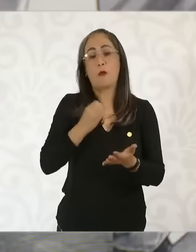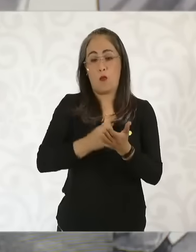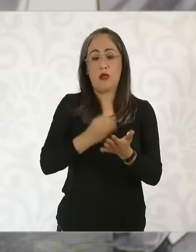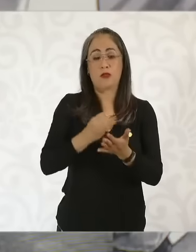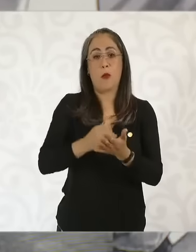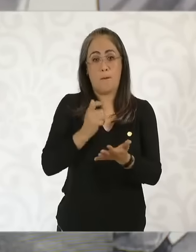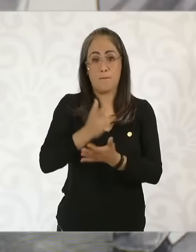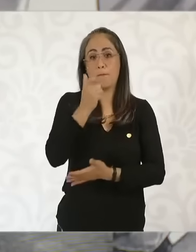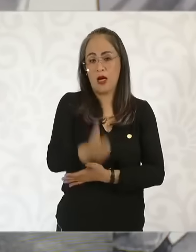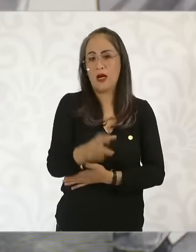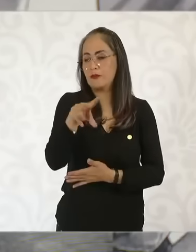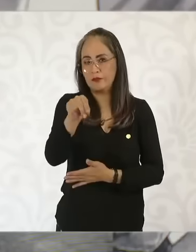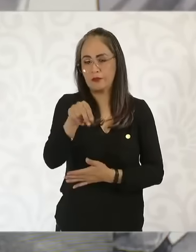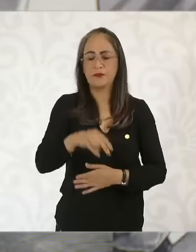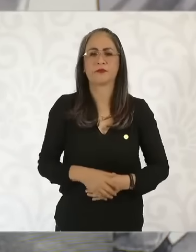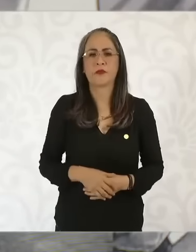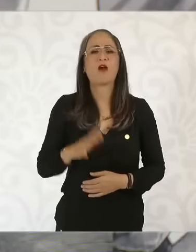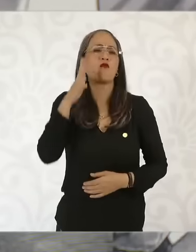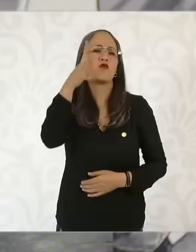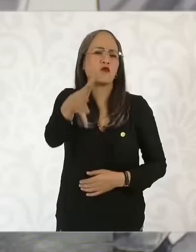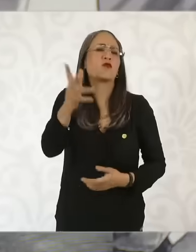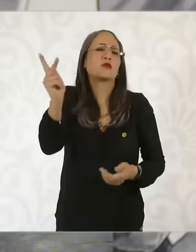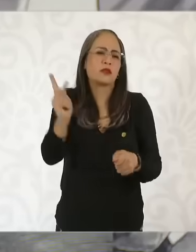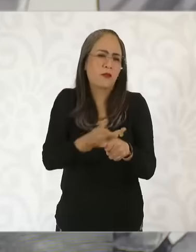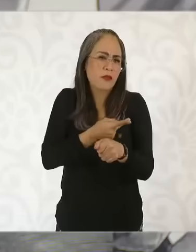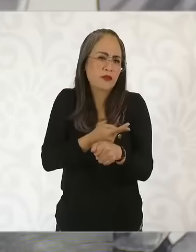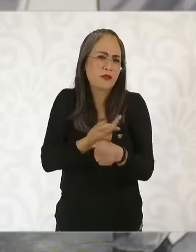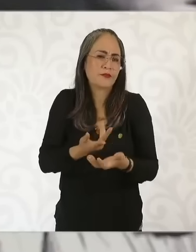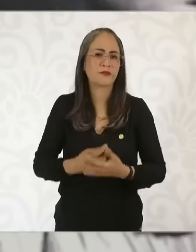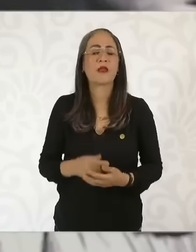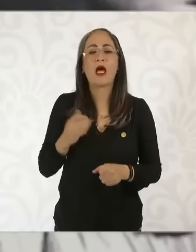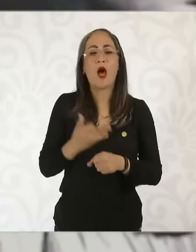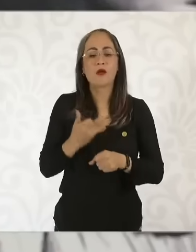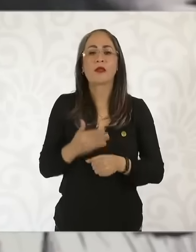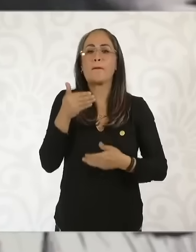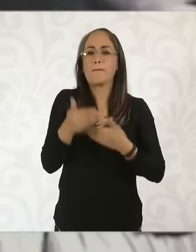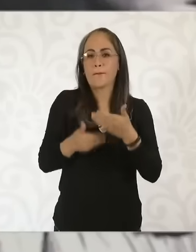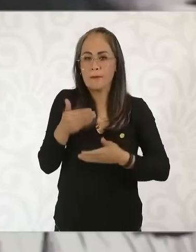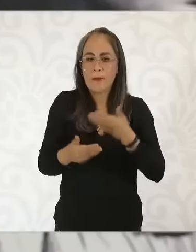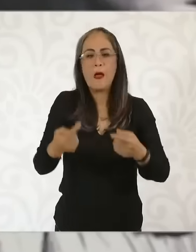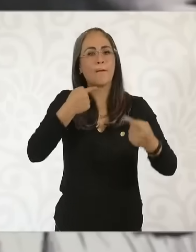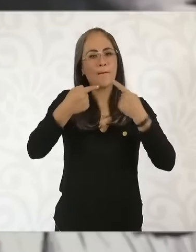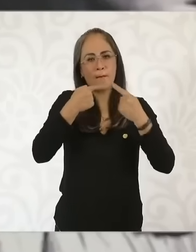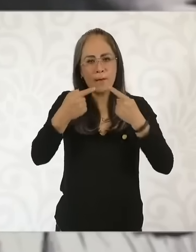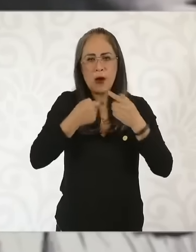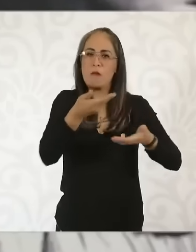hacia hacia futuro, ¿qué qué es tu pregunta? Eh, vamos a avanzar en estas conversaciones que nos